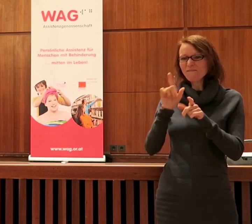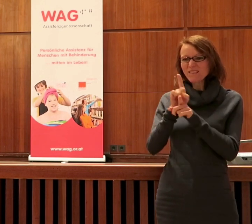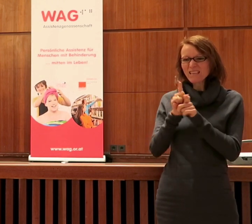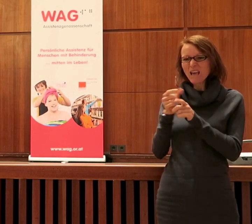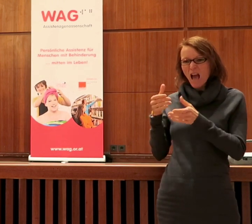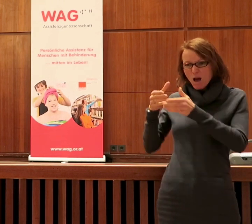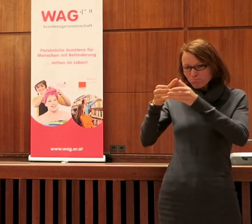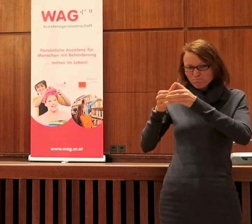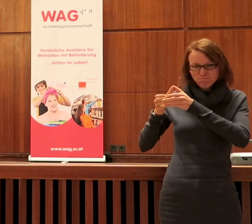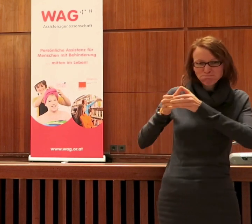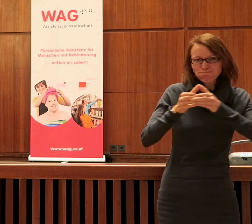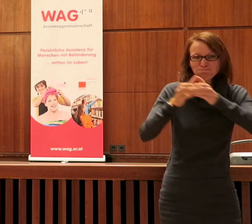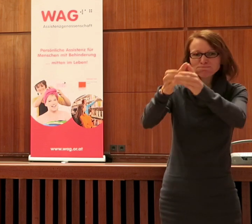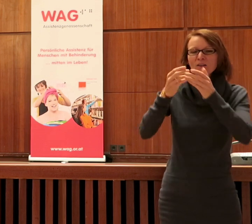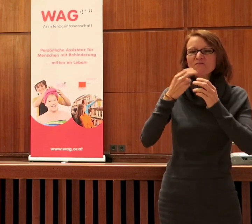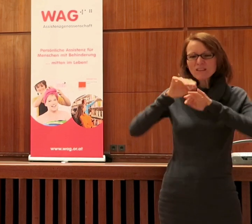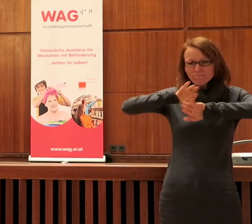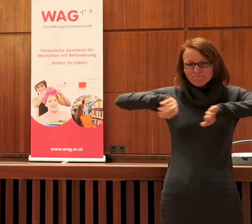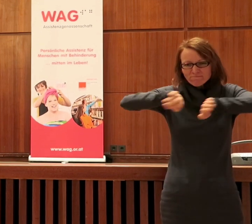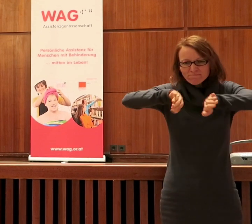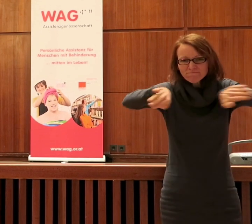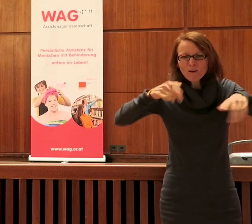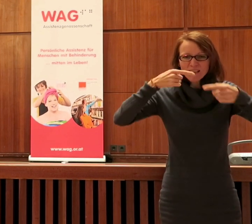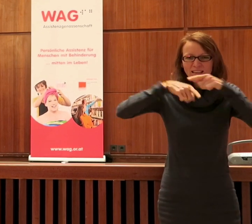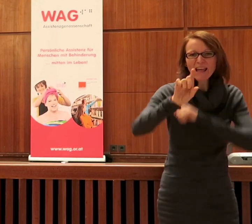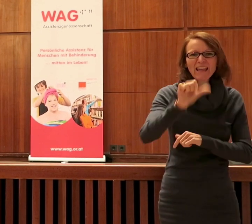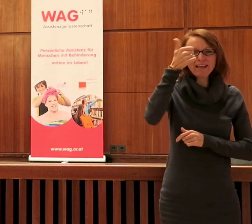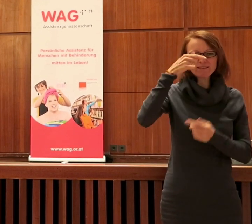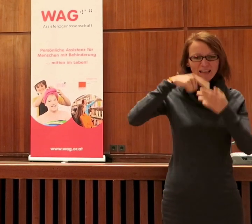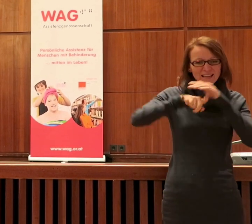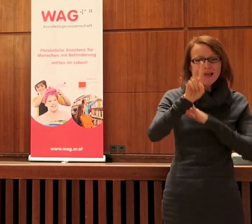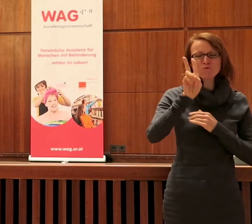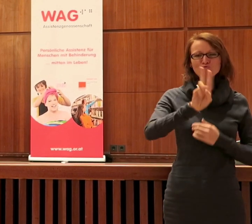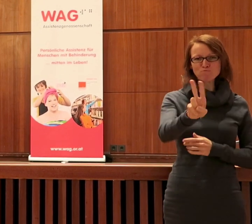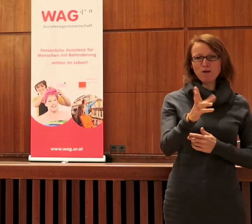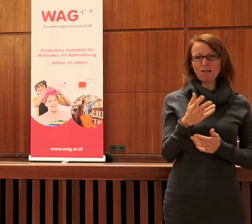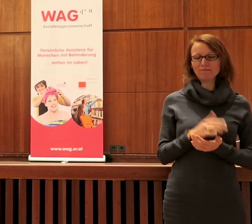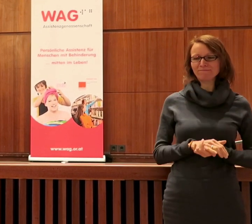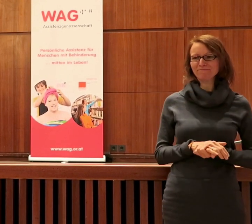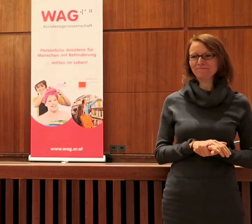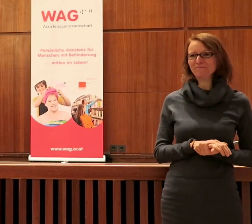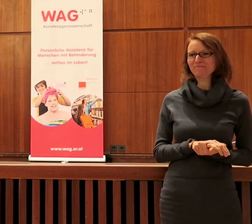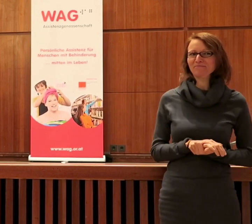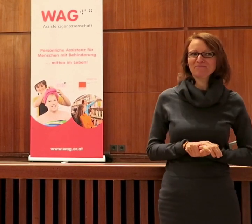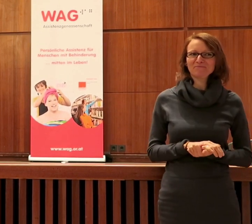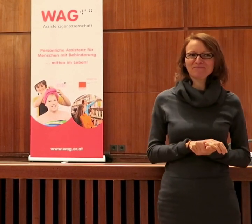und räumt sich den Weg in die U-Bahn frei. [Lachen]